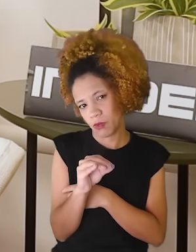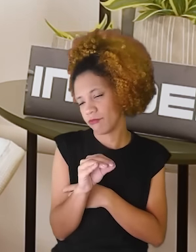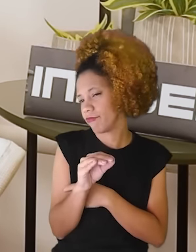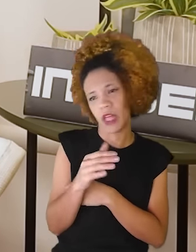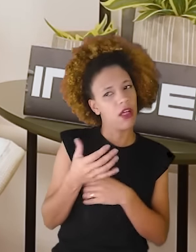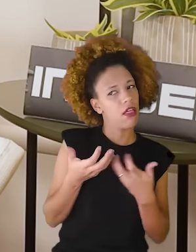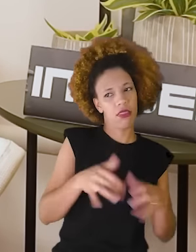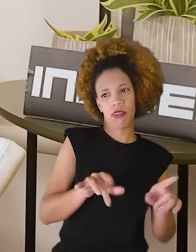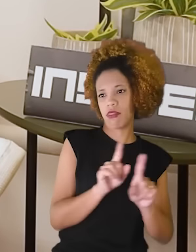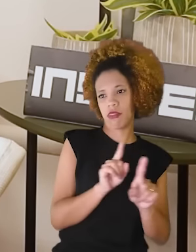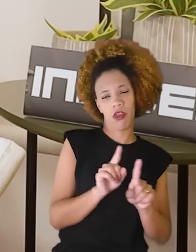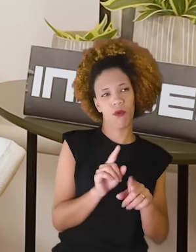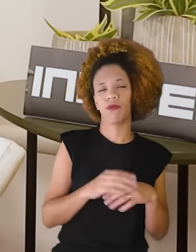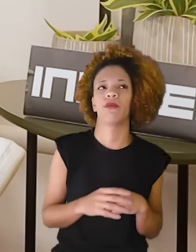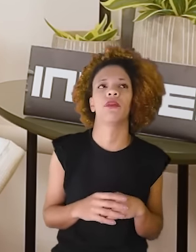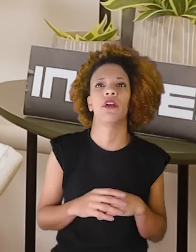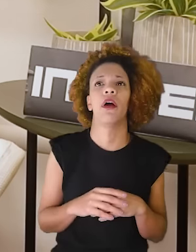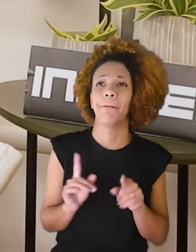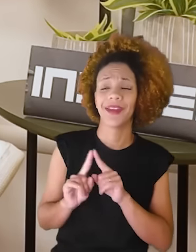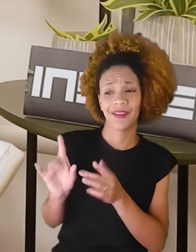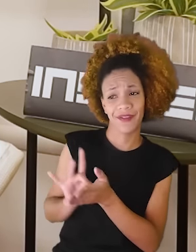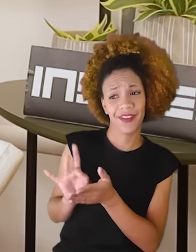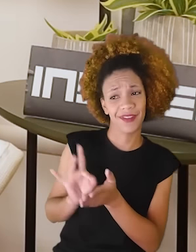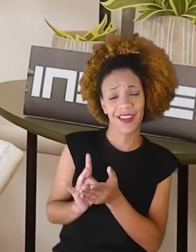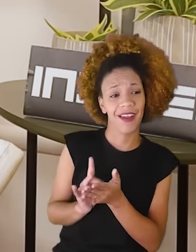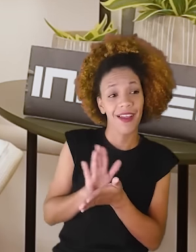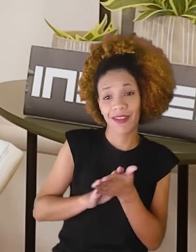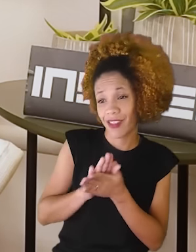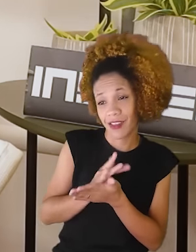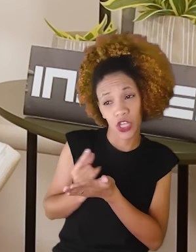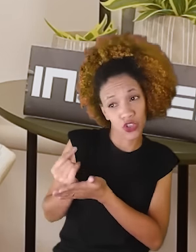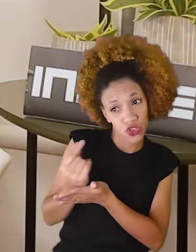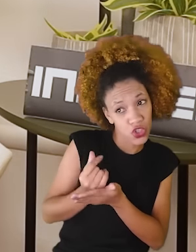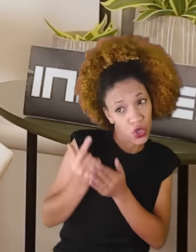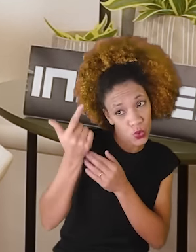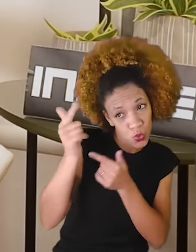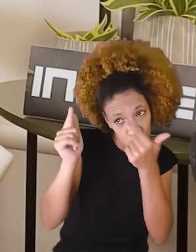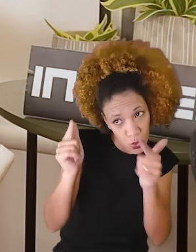lei ou não mas não faço e nada que envolva Na real eu não faço nada que envolva dinheiro dos outros